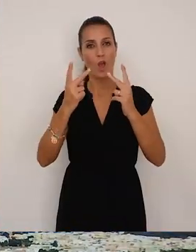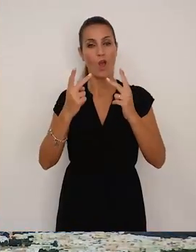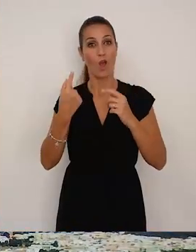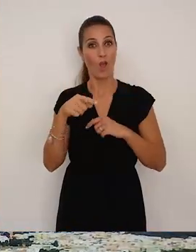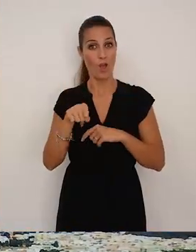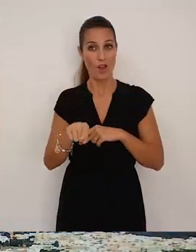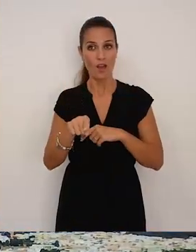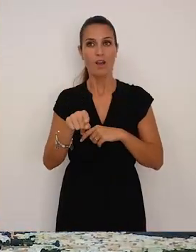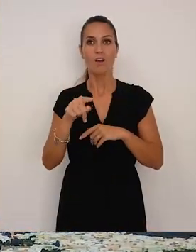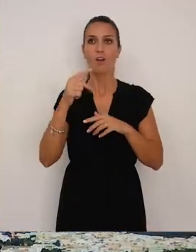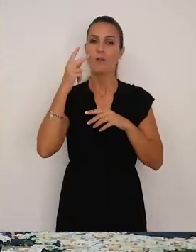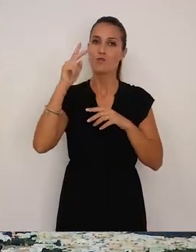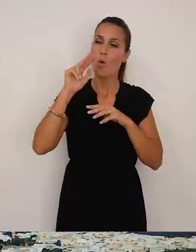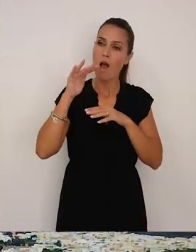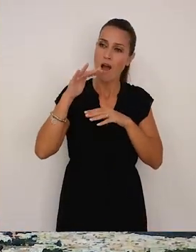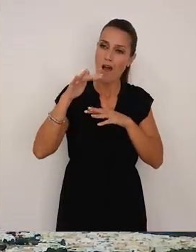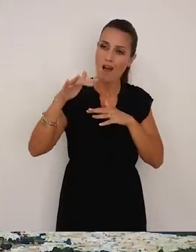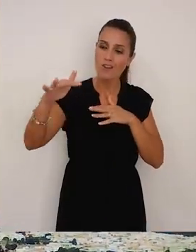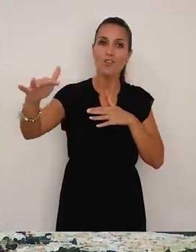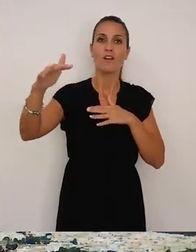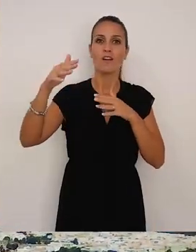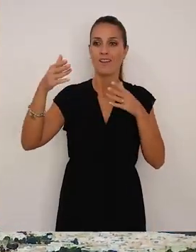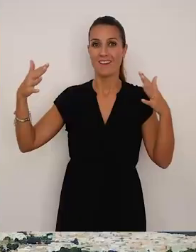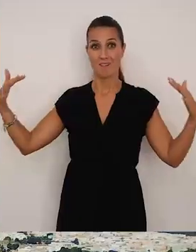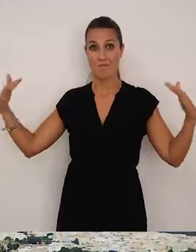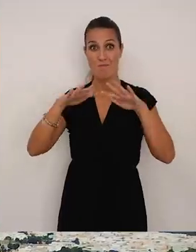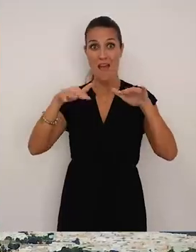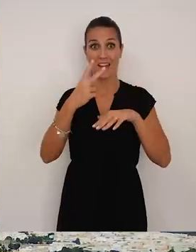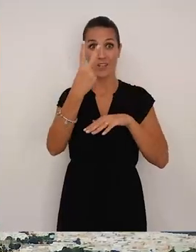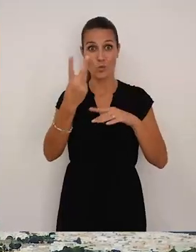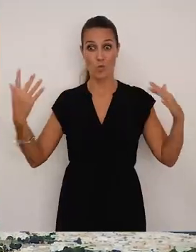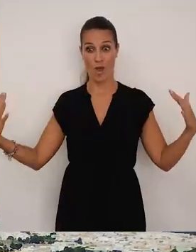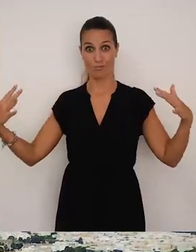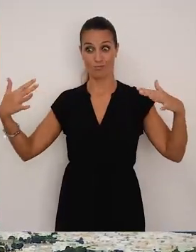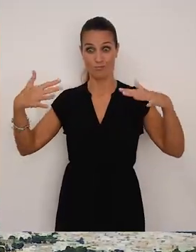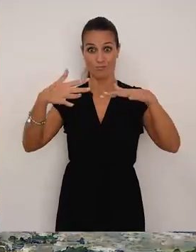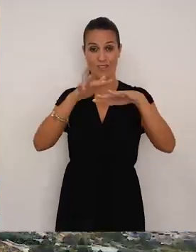pieno il fascino antico di questo ultimo lembo di terra, proteso con uno sguardo infinito